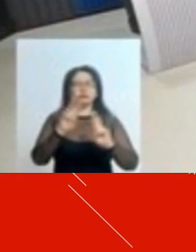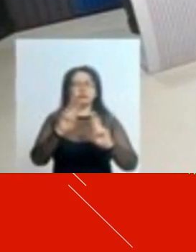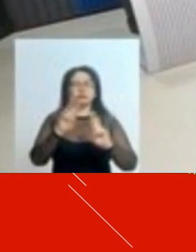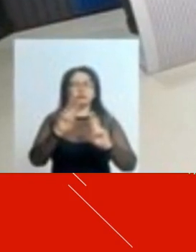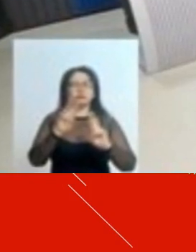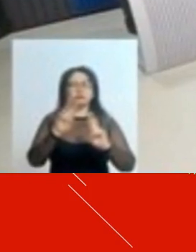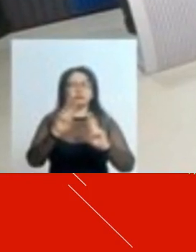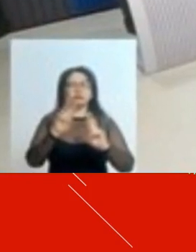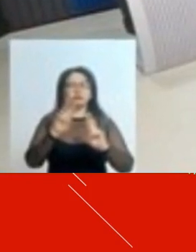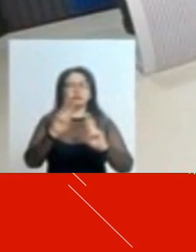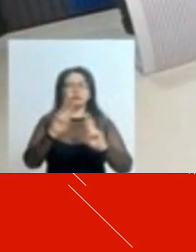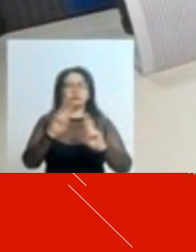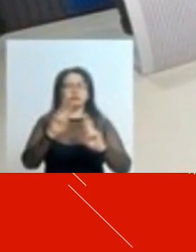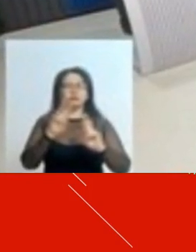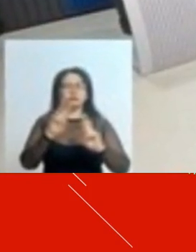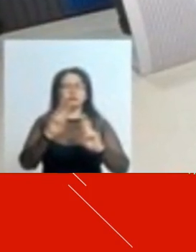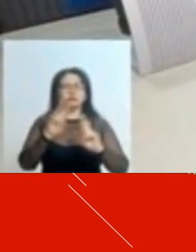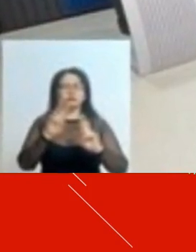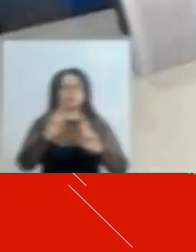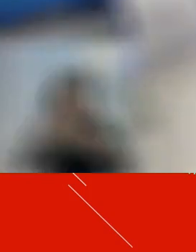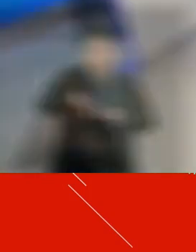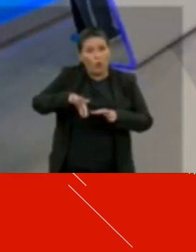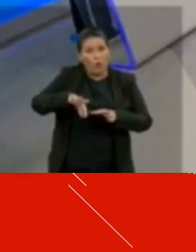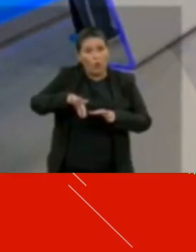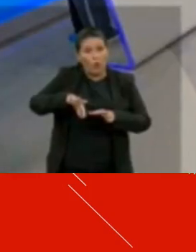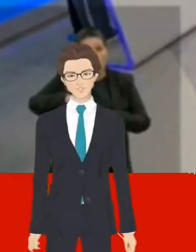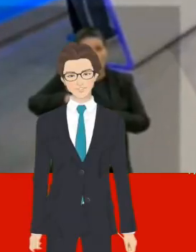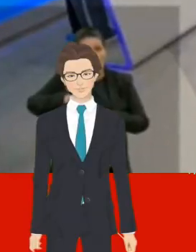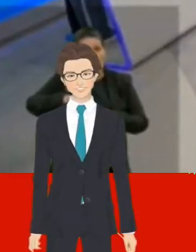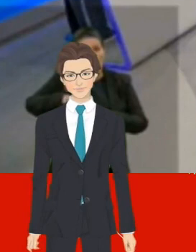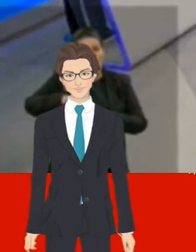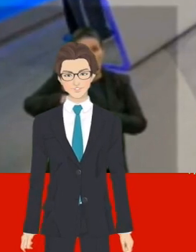Haddad e Tarcísio debatem sobre falta de médicos